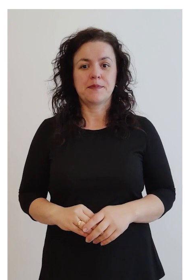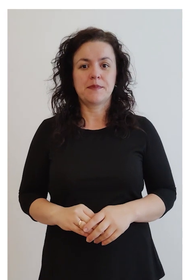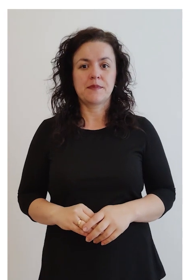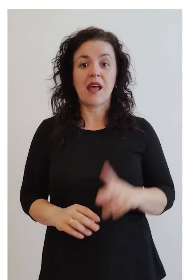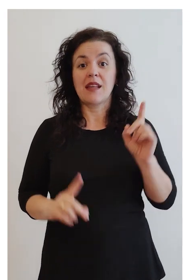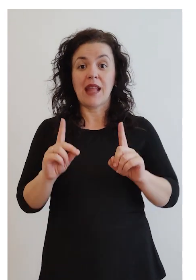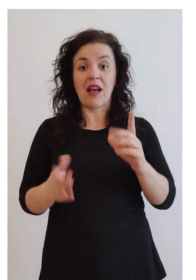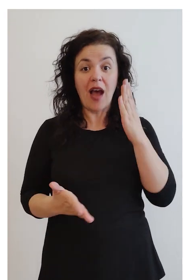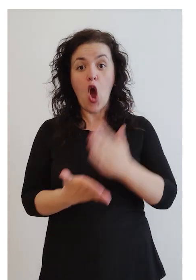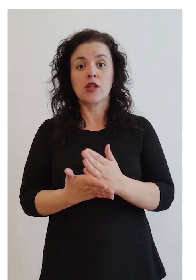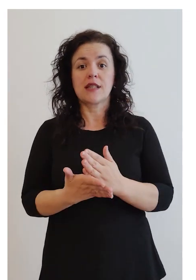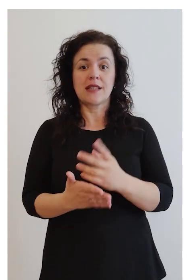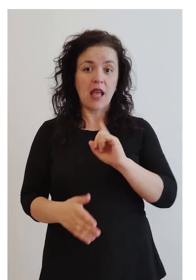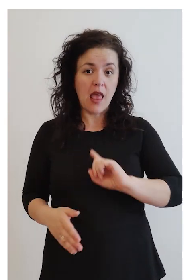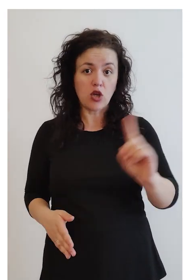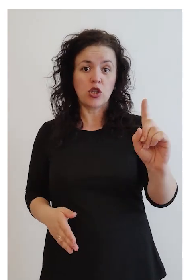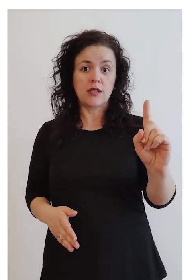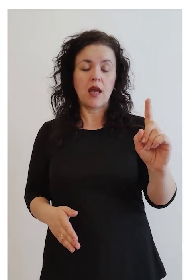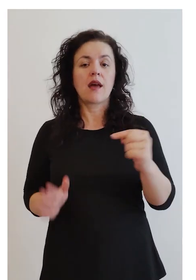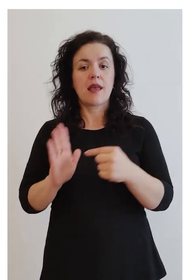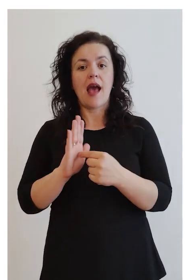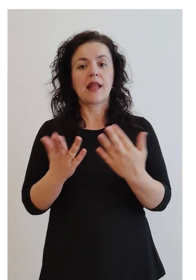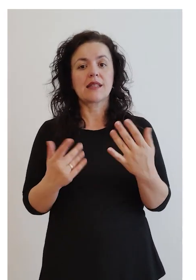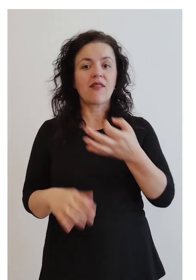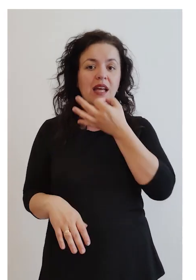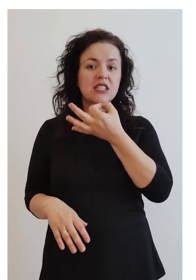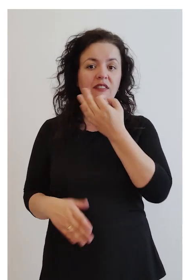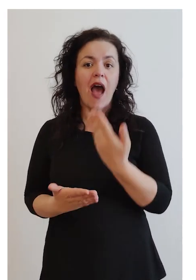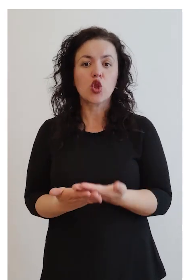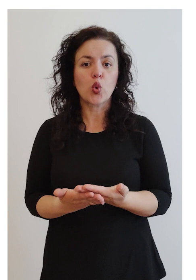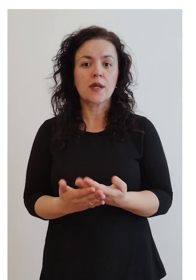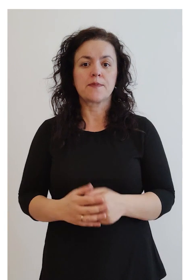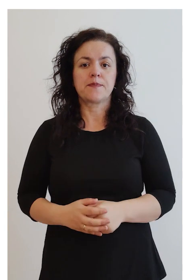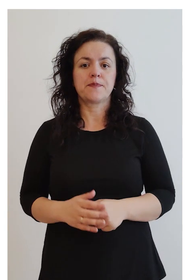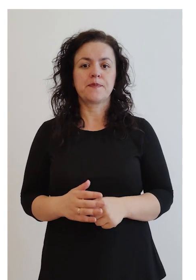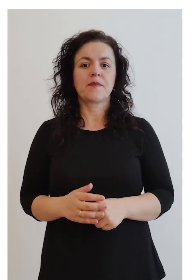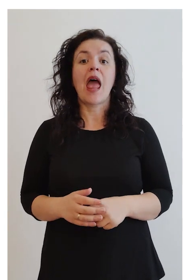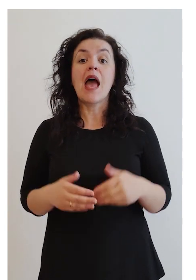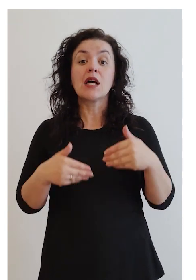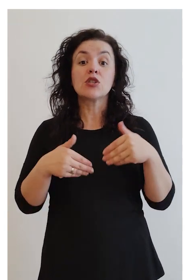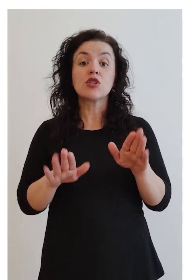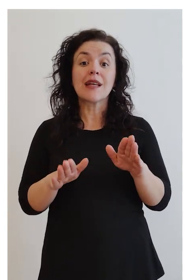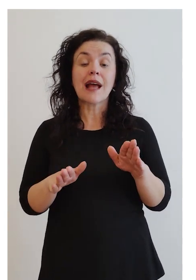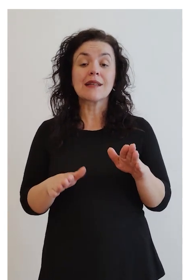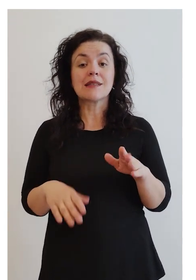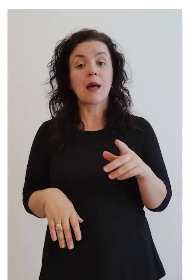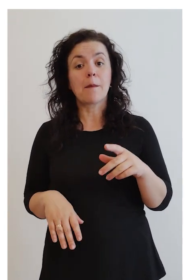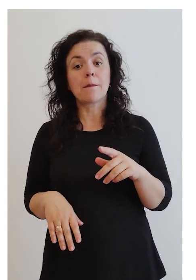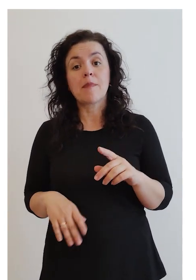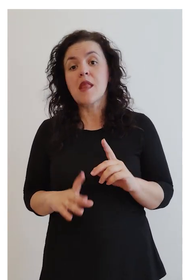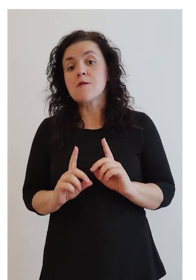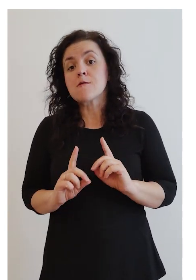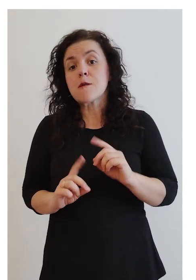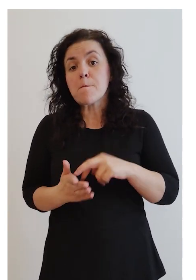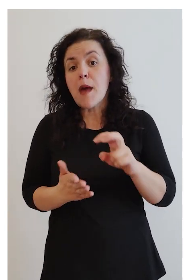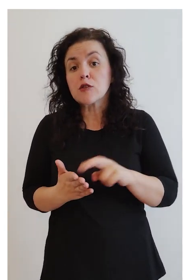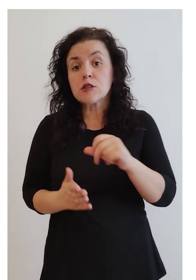Încercați să evitați să mergeți singuri pe străzi după ce se întunecă sau cel puțin rămâneți în zone bine luminate.